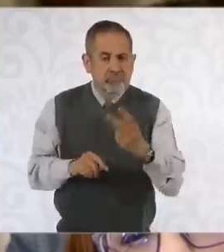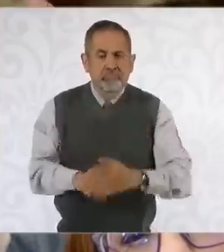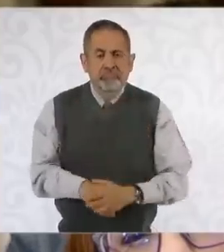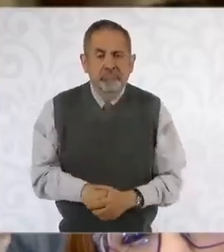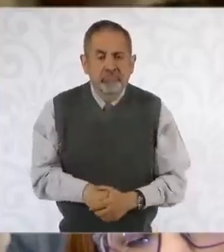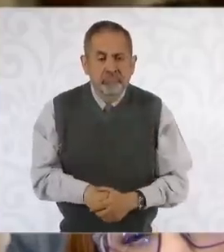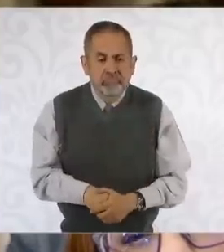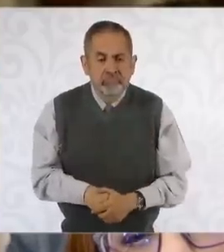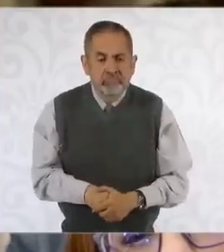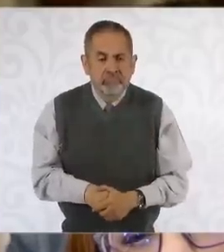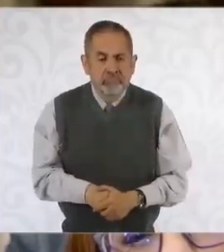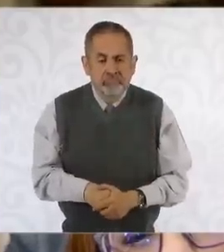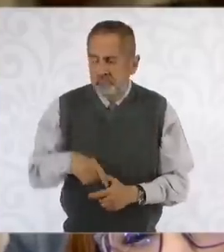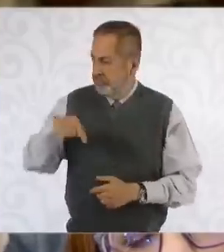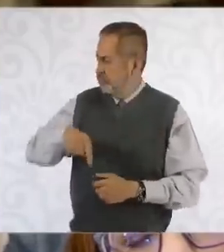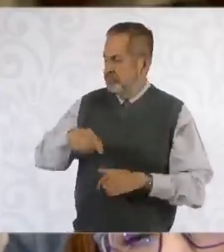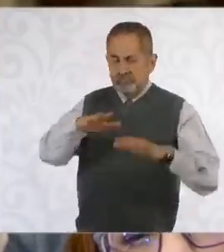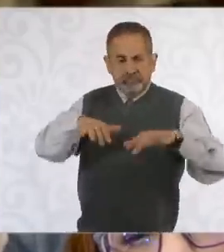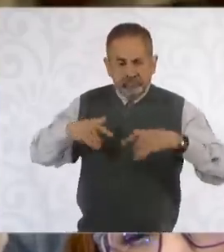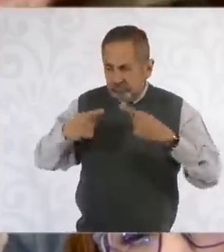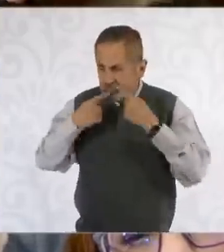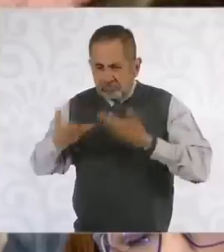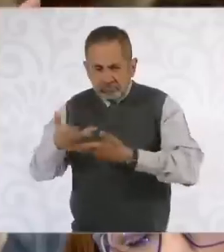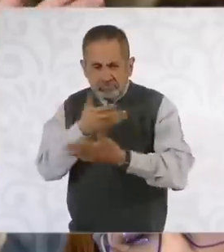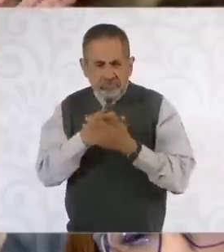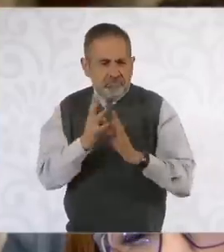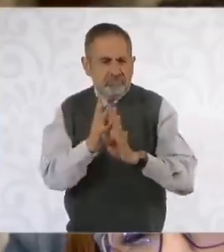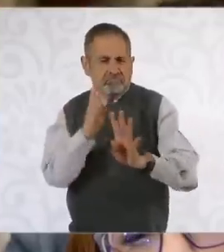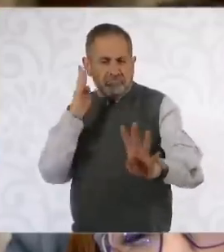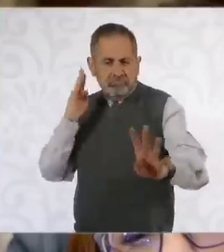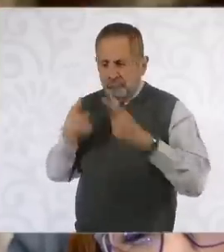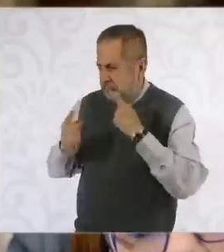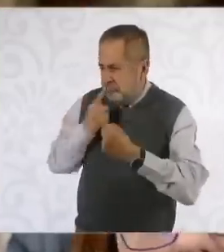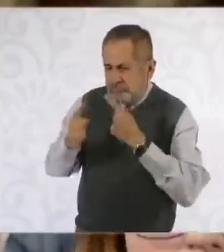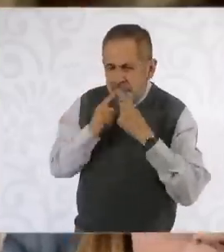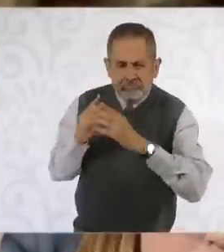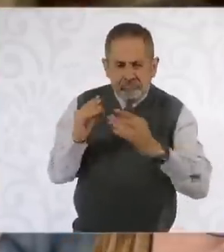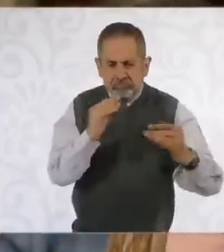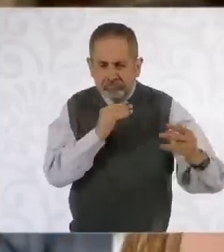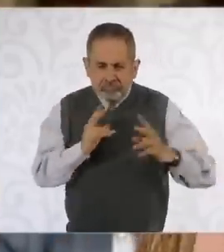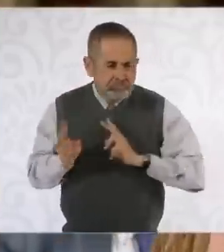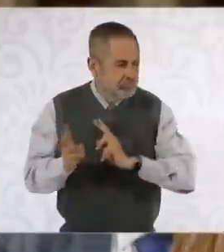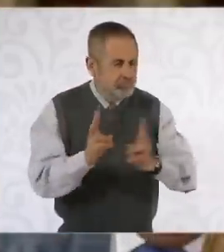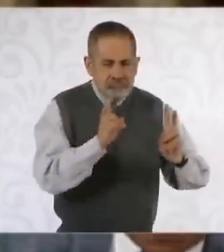aquí en la conferencia para entrar Pues nos formamos y mucha gente viene eh Además de que